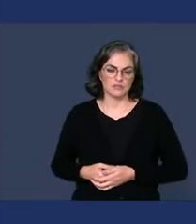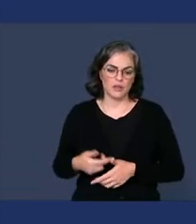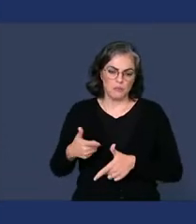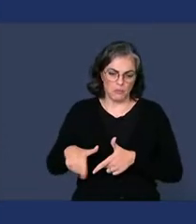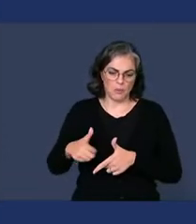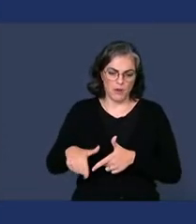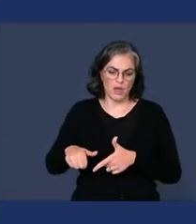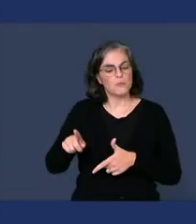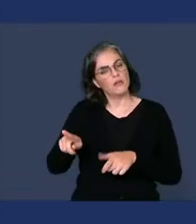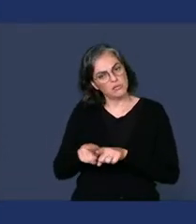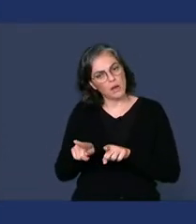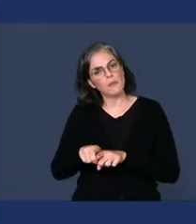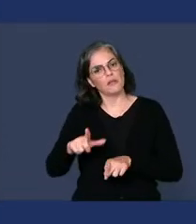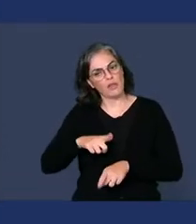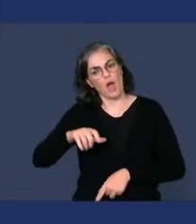NECESSÁRIA NO BRASIL. DITADO POPULAR, CRISE, JANELA DE